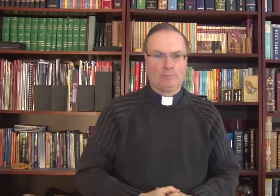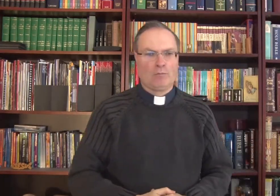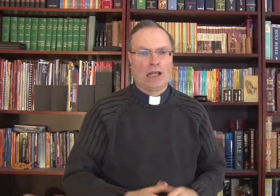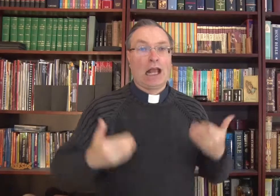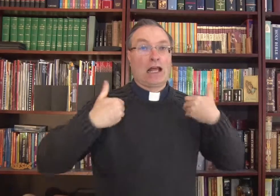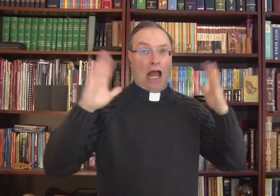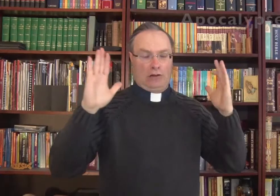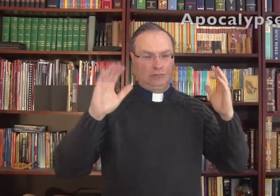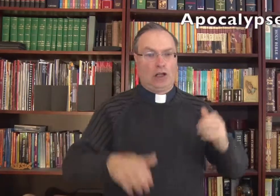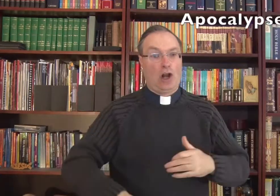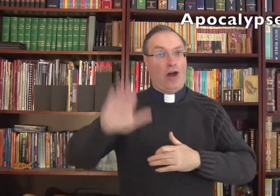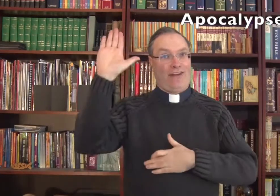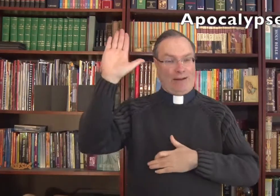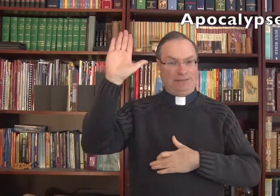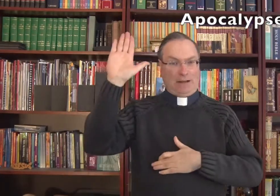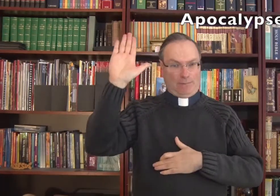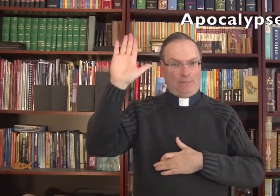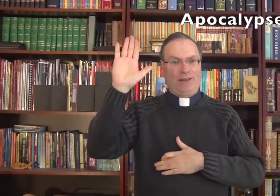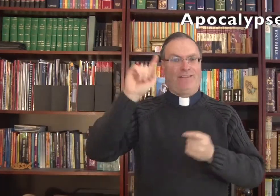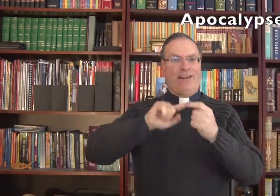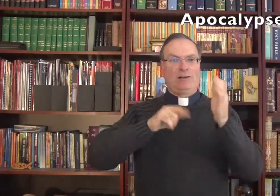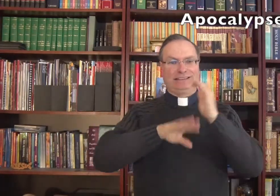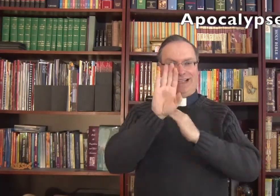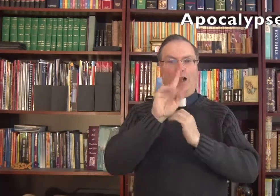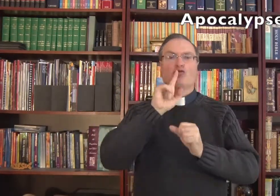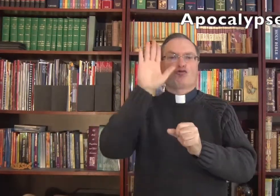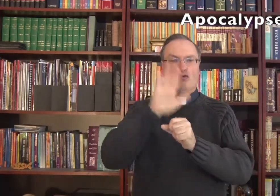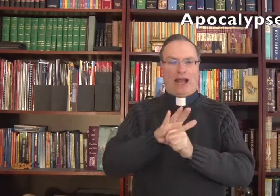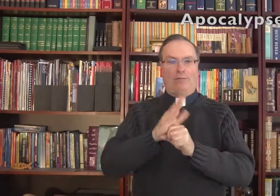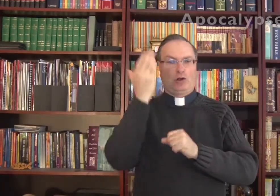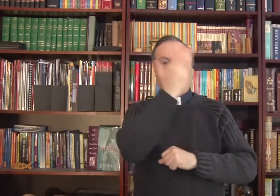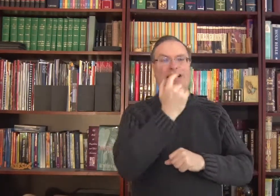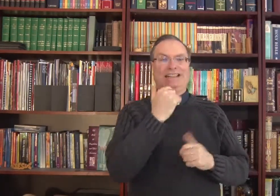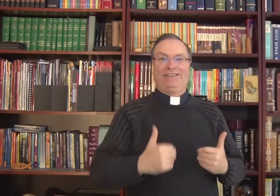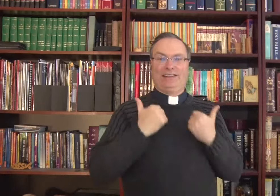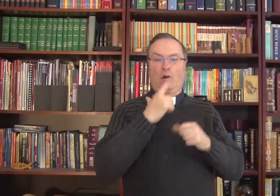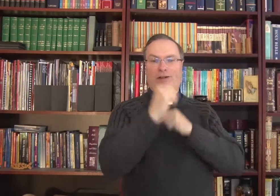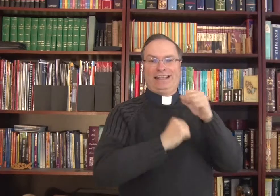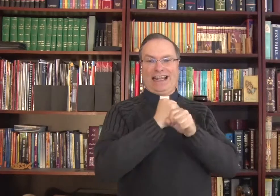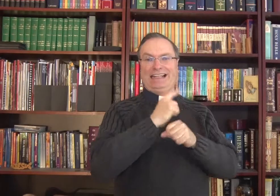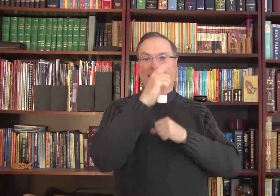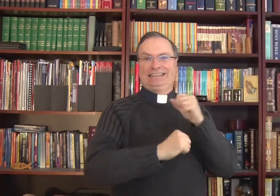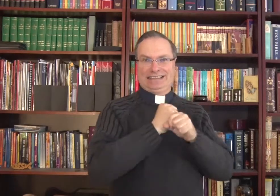«L’ange leva sa main vers le ciel et jura par celui qui vit aux siècles des siècles»